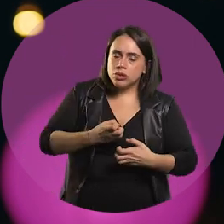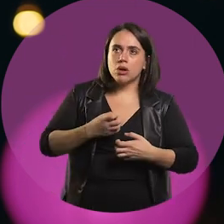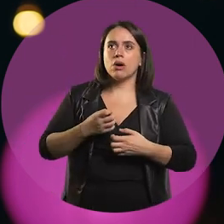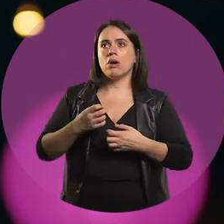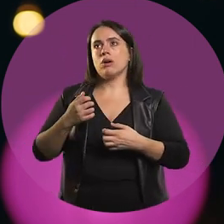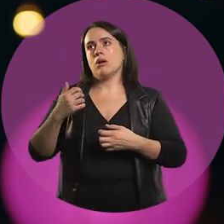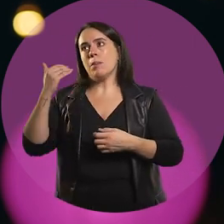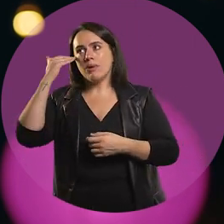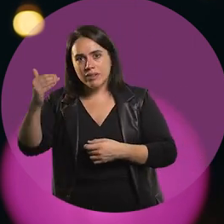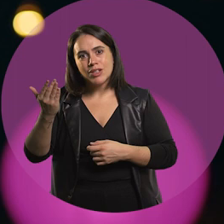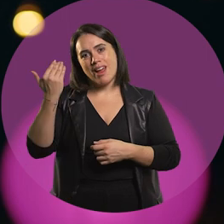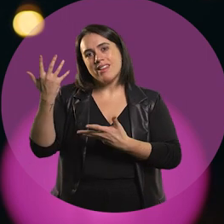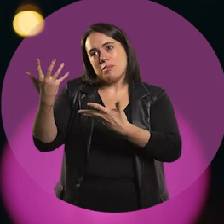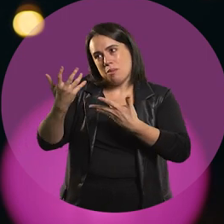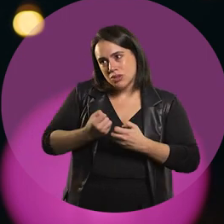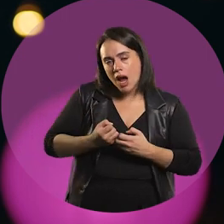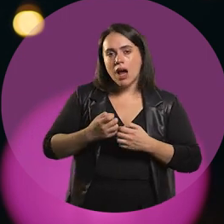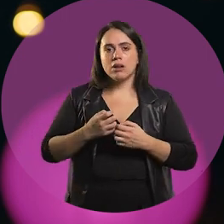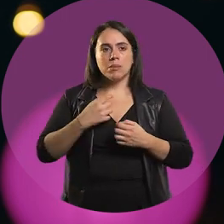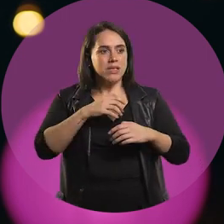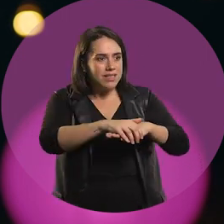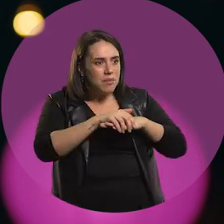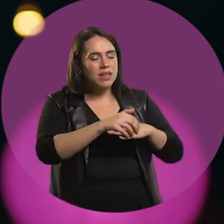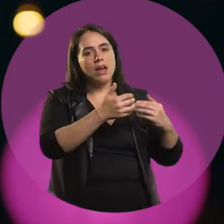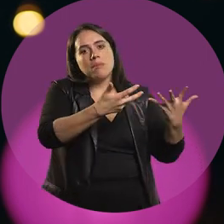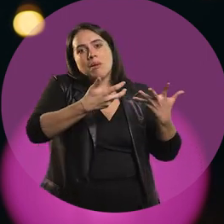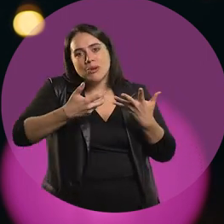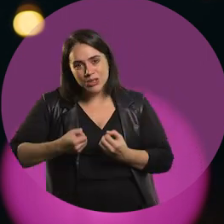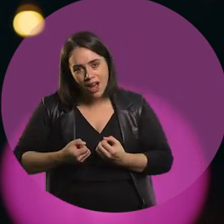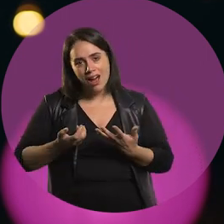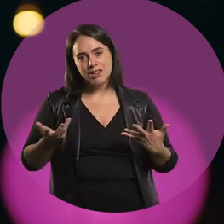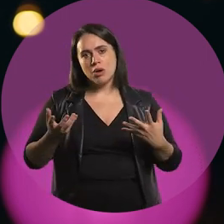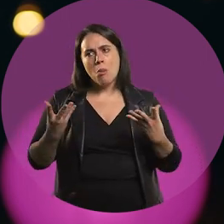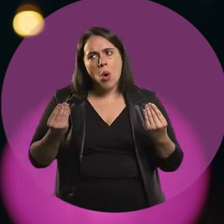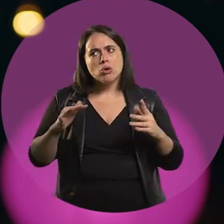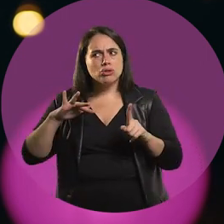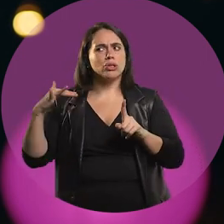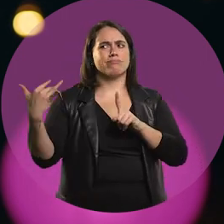de mis docentes, de mis amigas, ¿no?